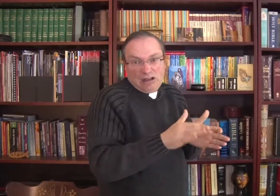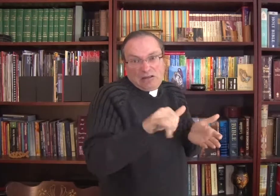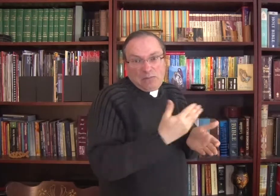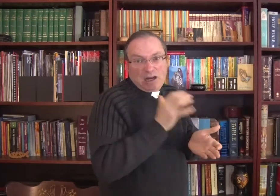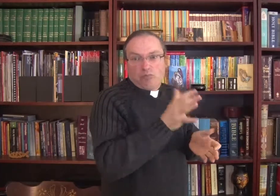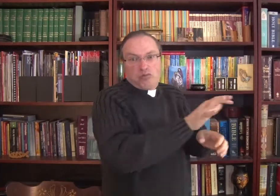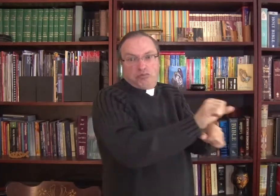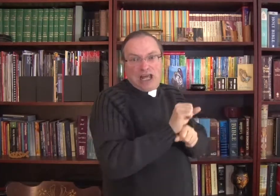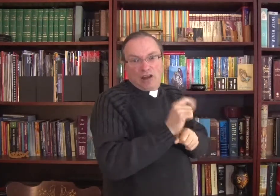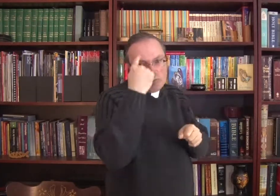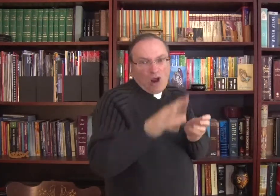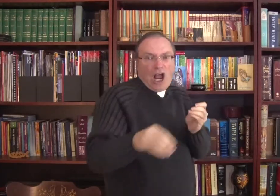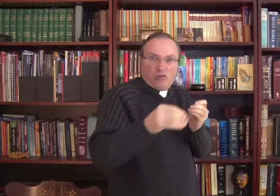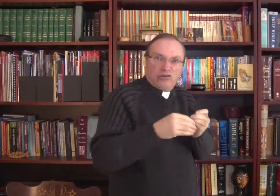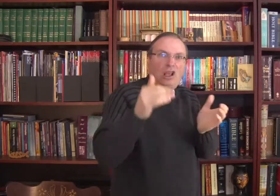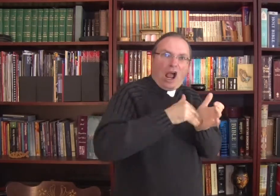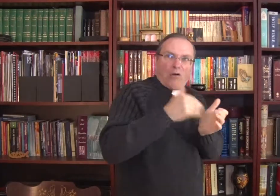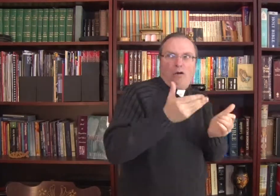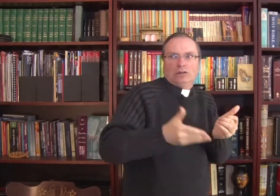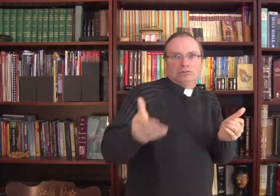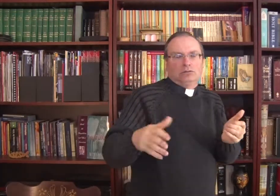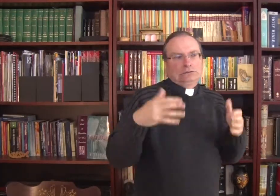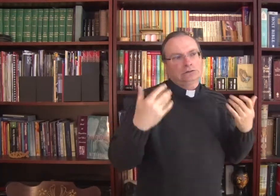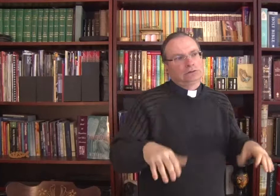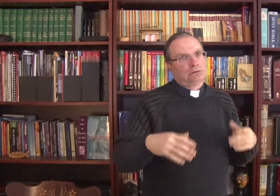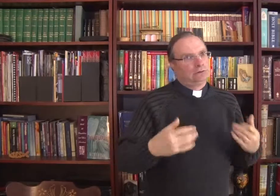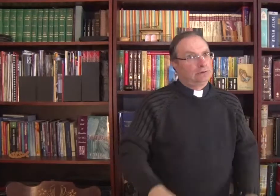parce qu’elle n’a plus de place pour ajouter encore les choses.